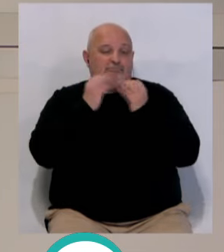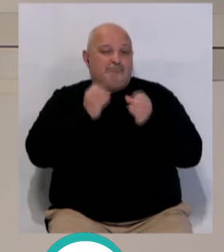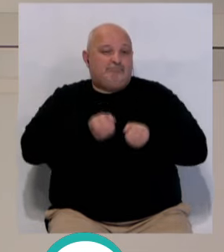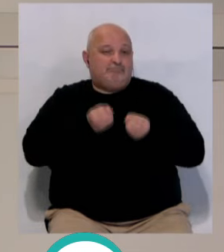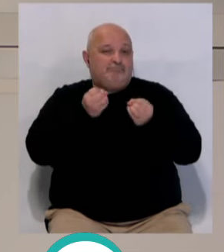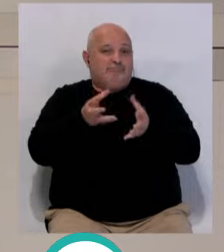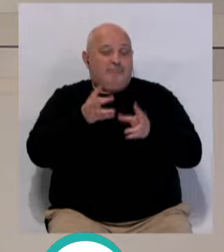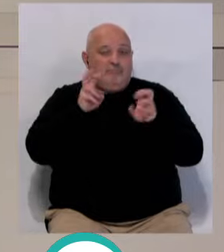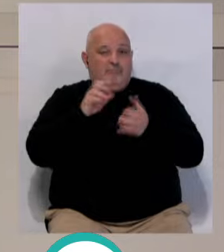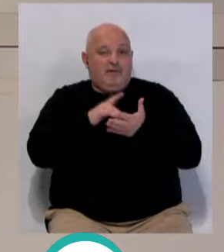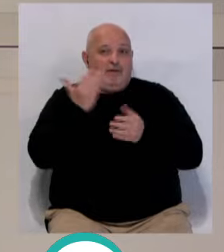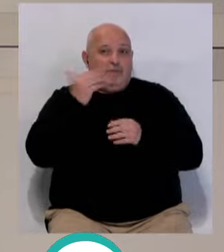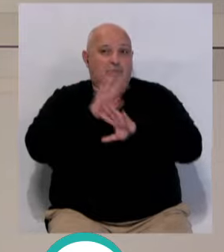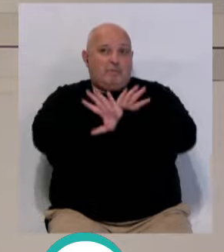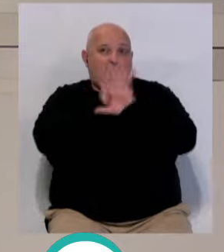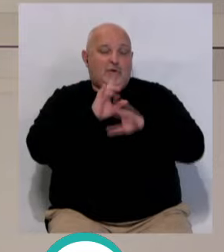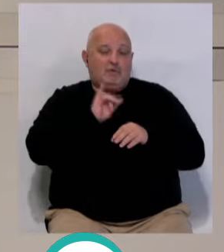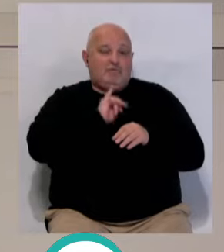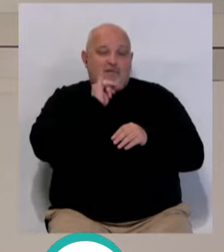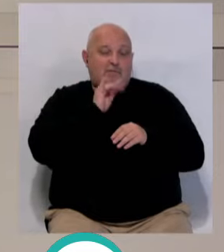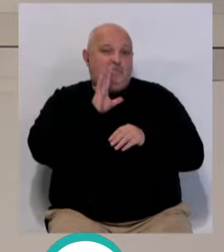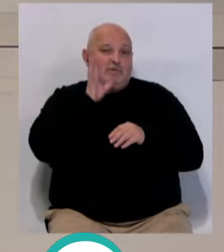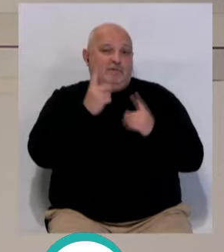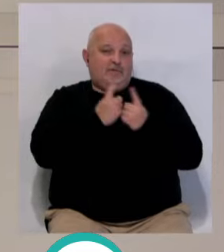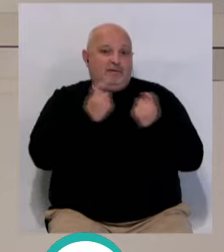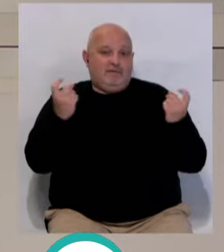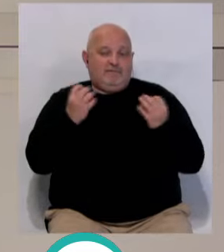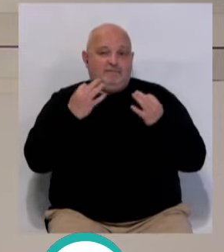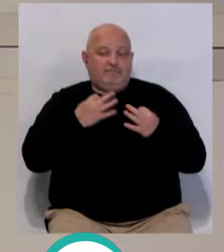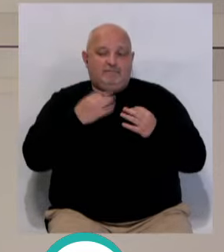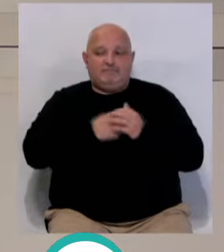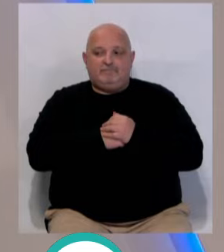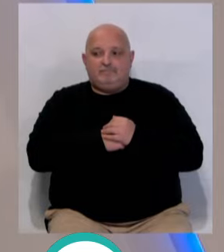en el día de ayer parece insuficiente dada la necesidad que tiene que tiene el equipo sí dos